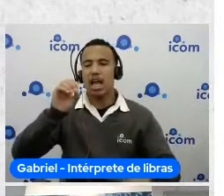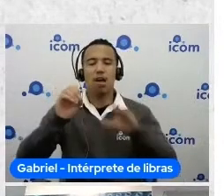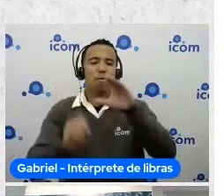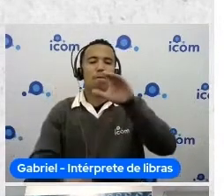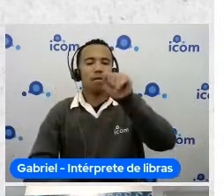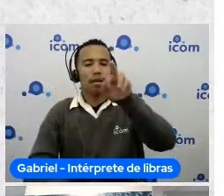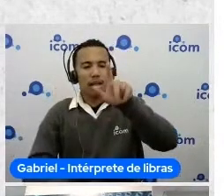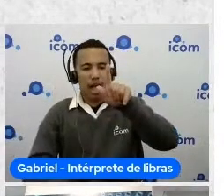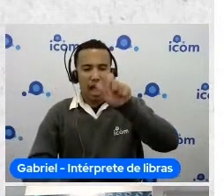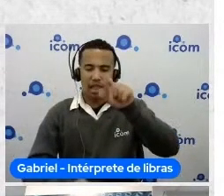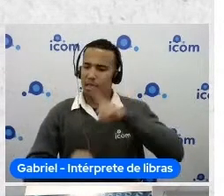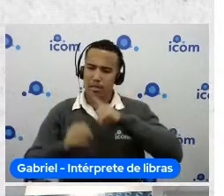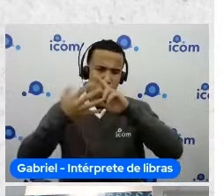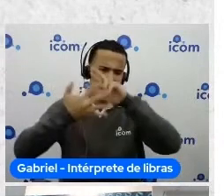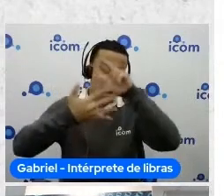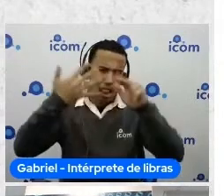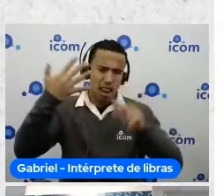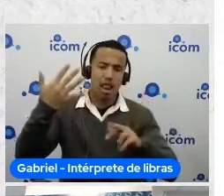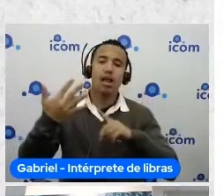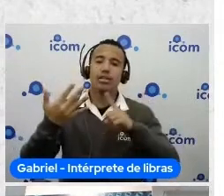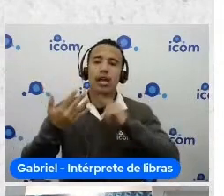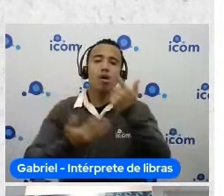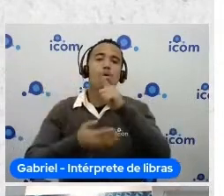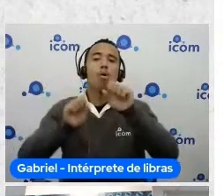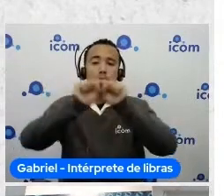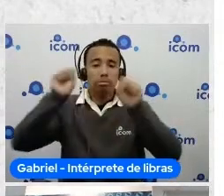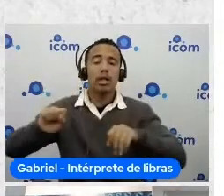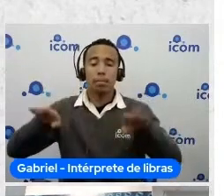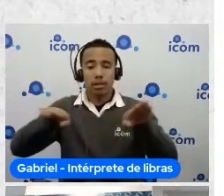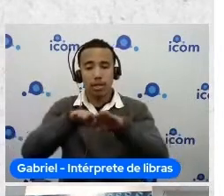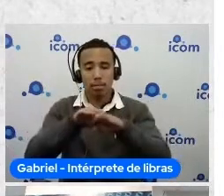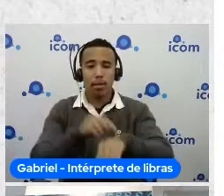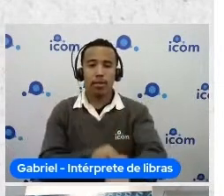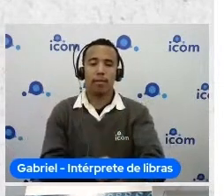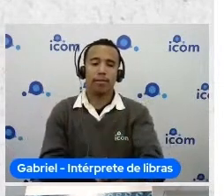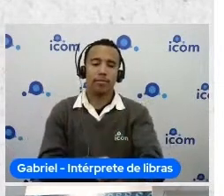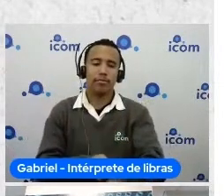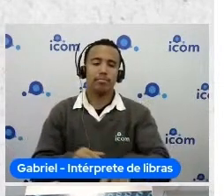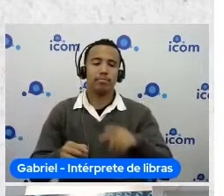Nesta sala, temos também outros sistemas de monitoramento online que complementam